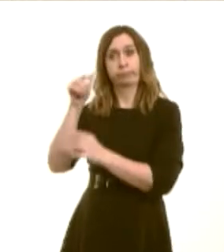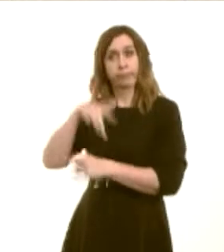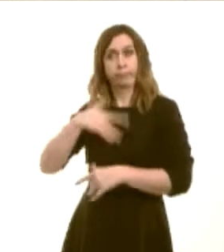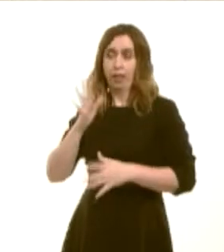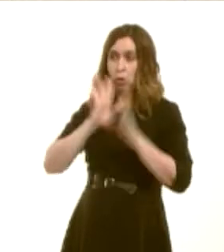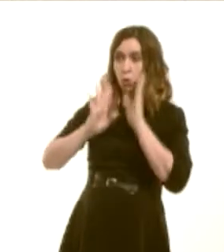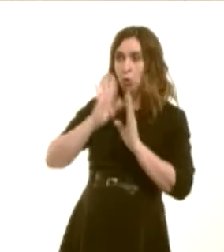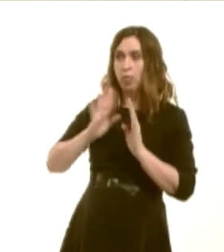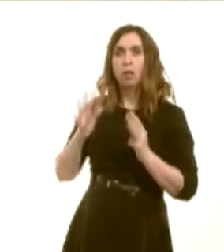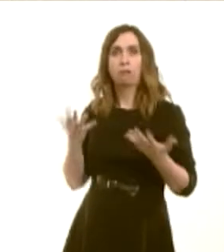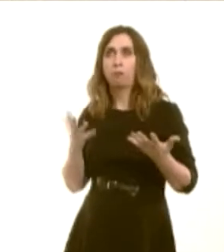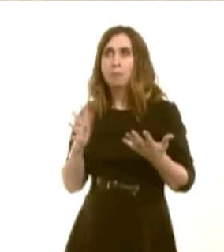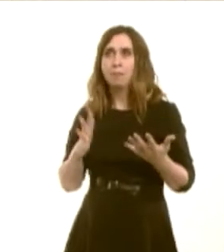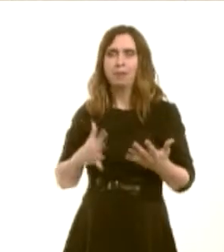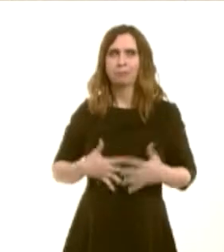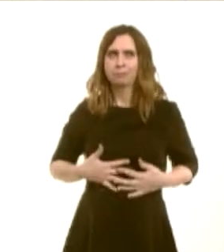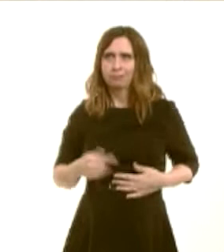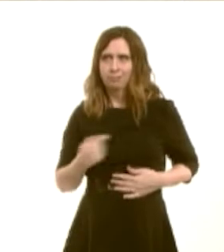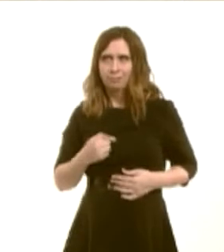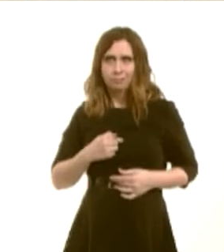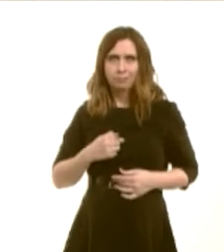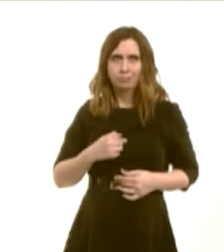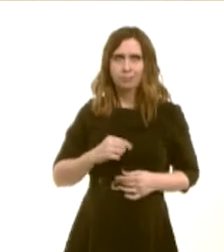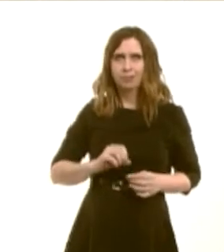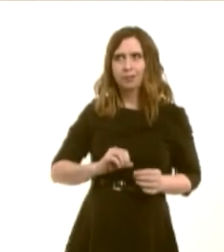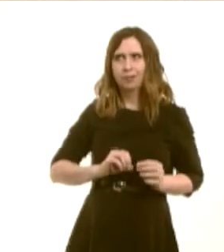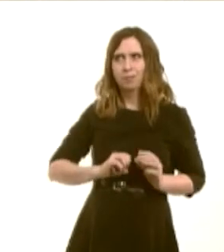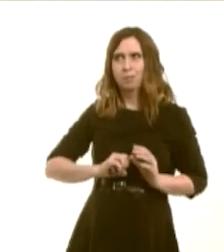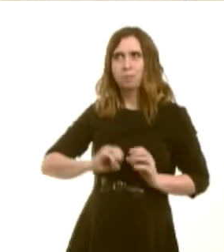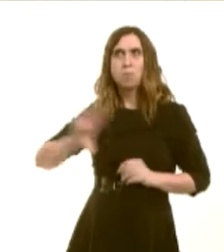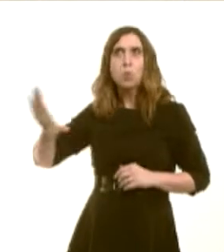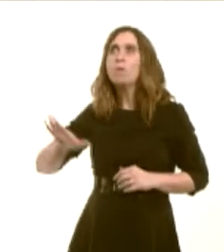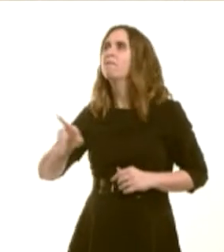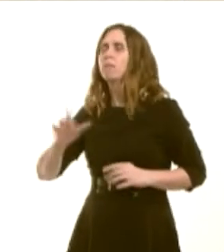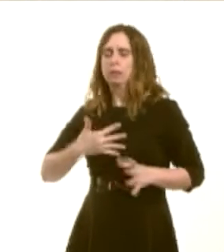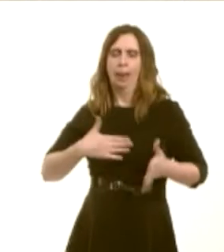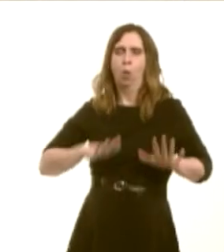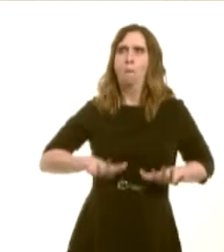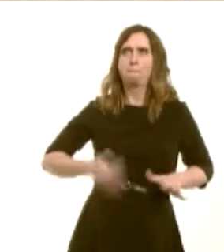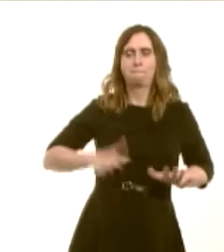i symud bant o gartref, i sicrhau eu bod nhwín gallu cael addysg uwch yn eu cymunedau eu